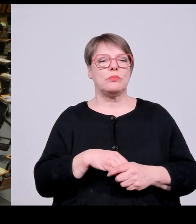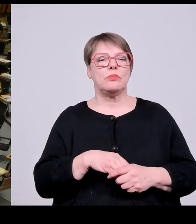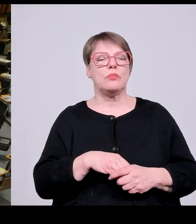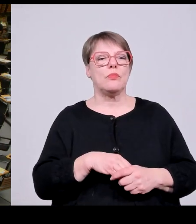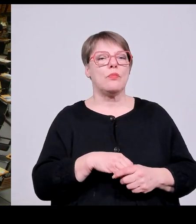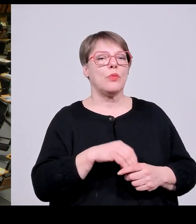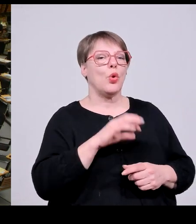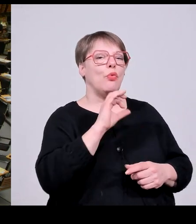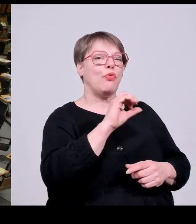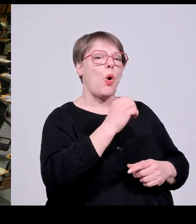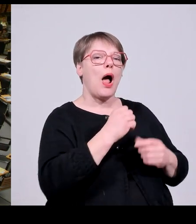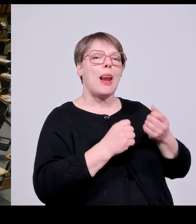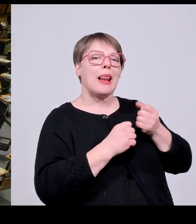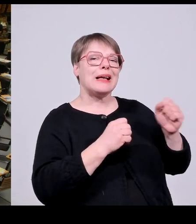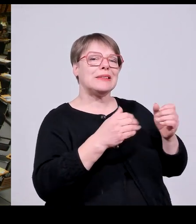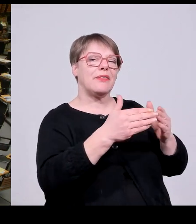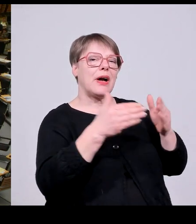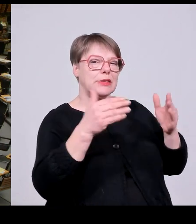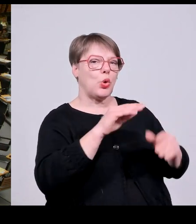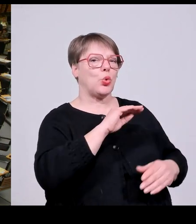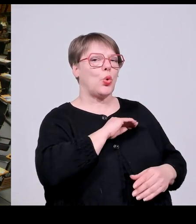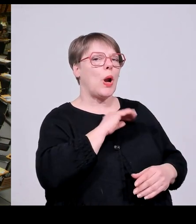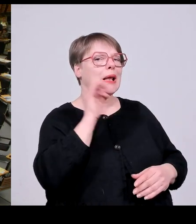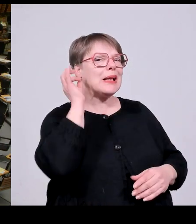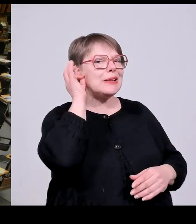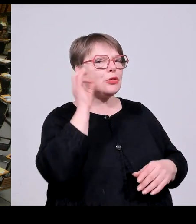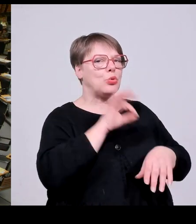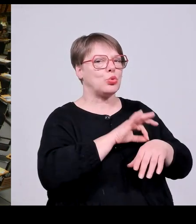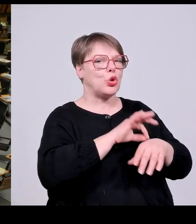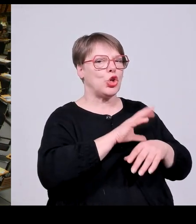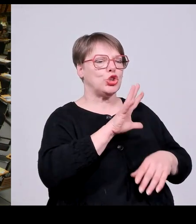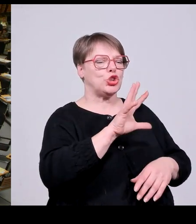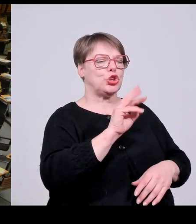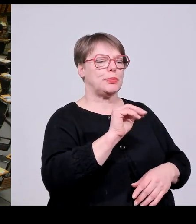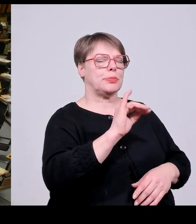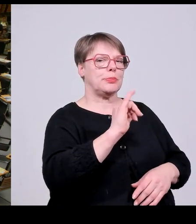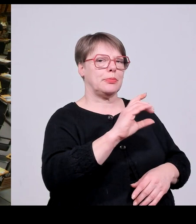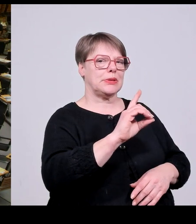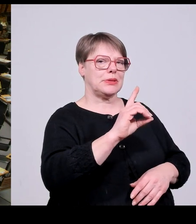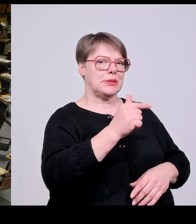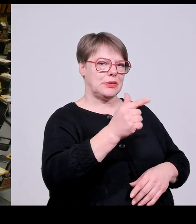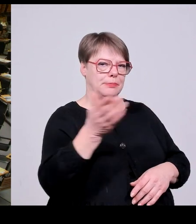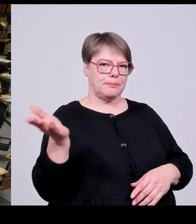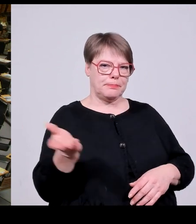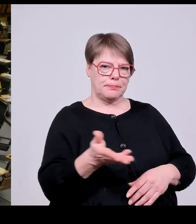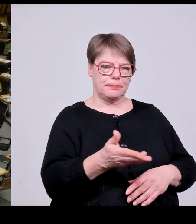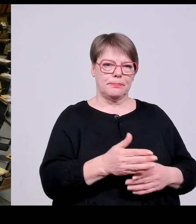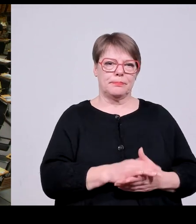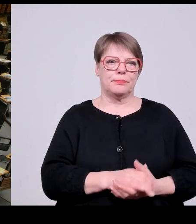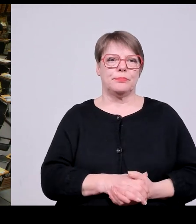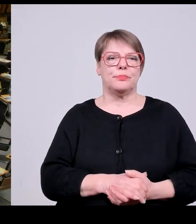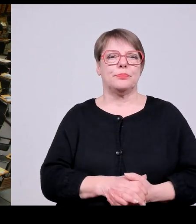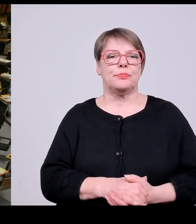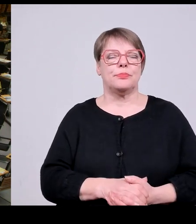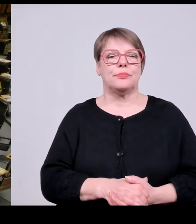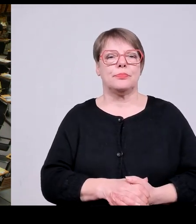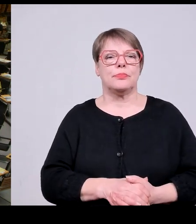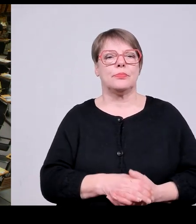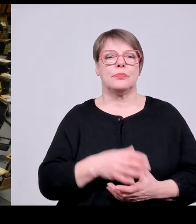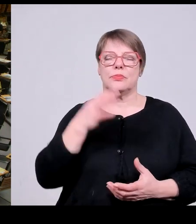Sehr verehrte Präsidentin, verehrte Kolleginnen und Kollegen! Abgeordnete!